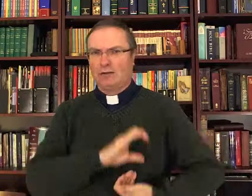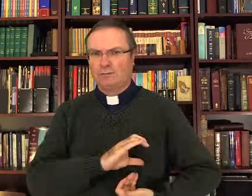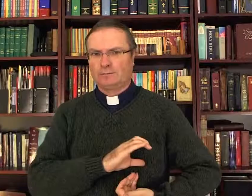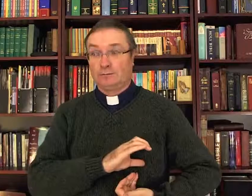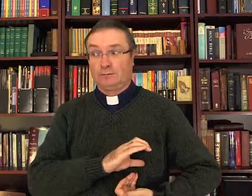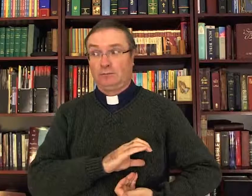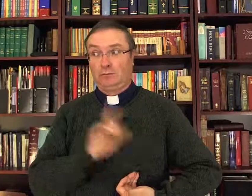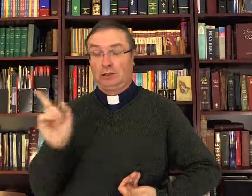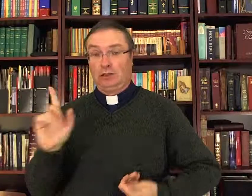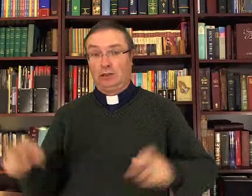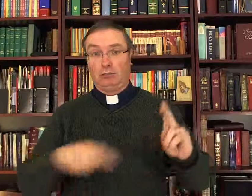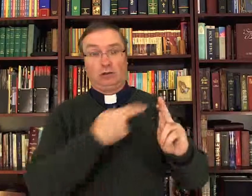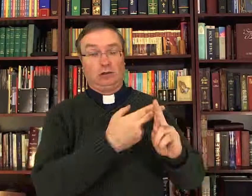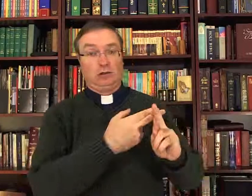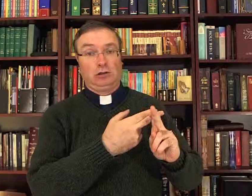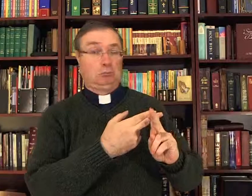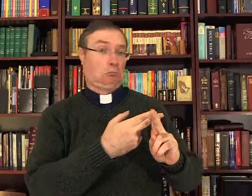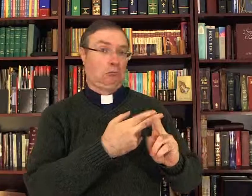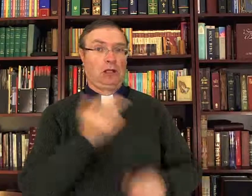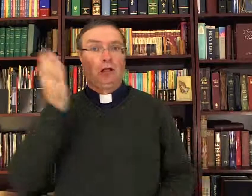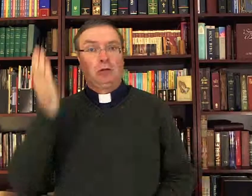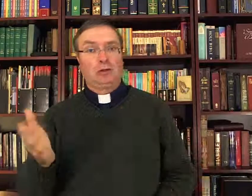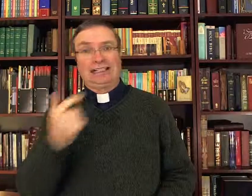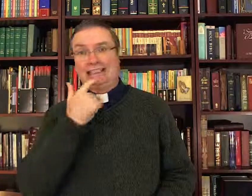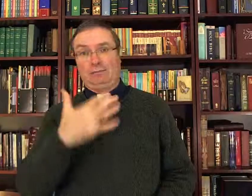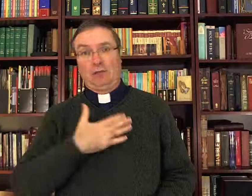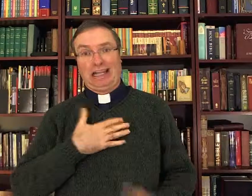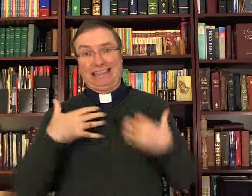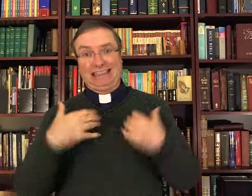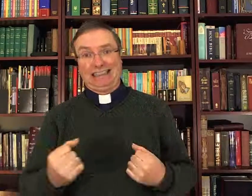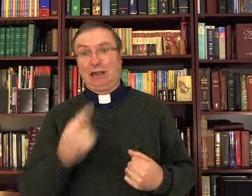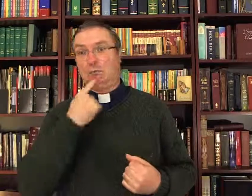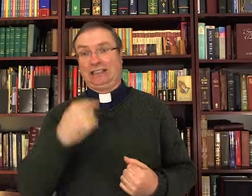Il leur répondit: «Celui qui m'a guéri m'a dit: